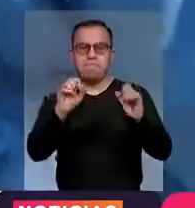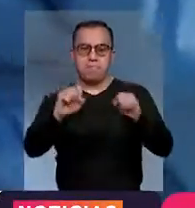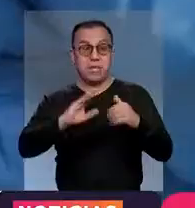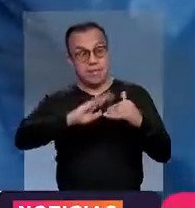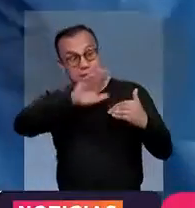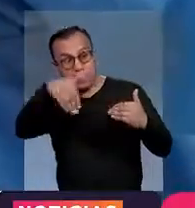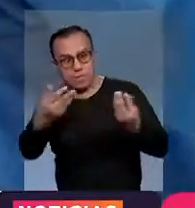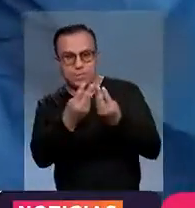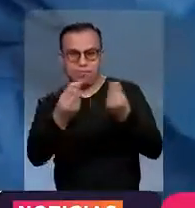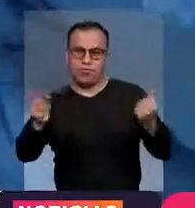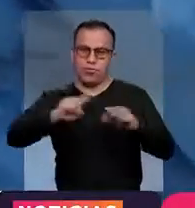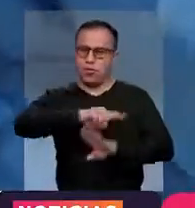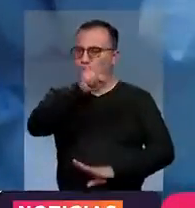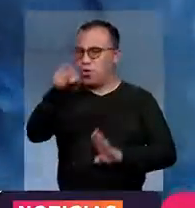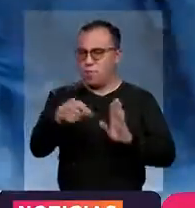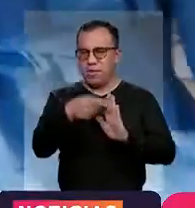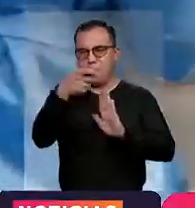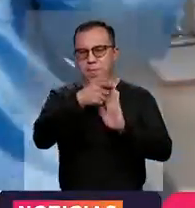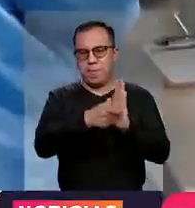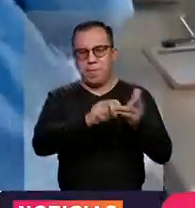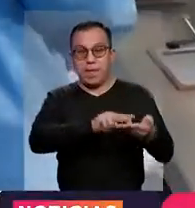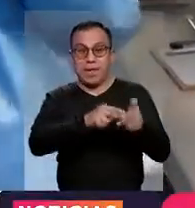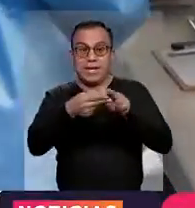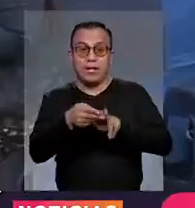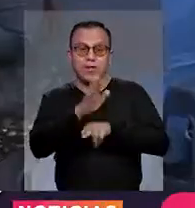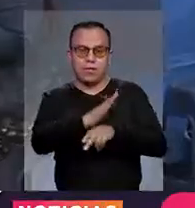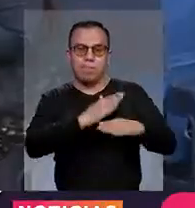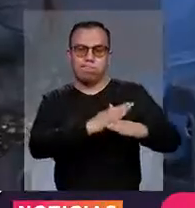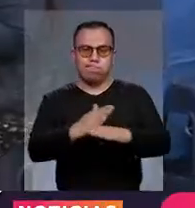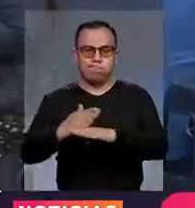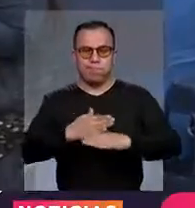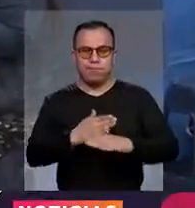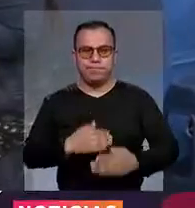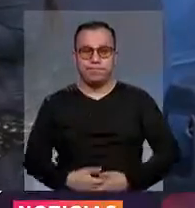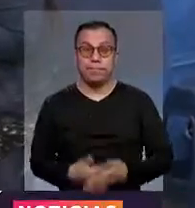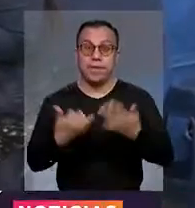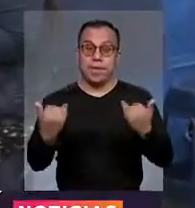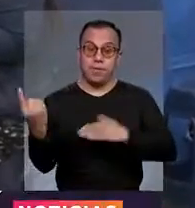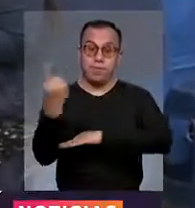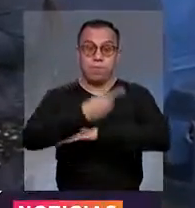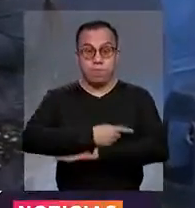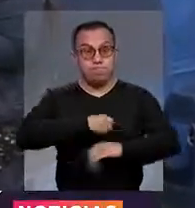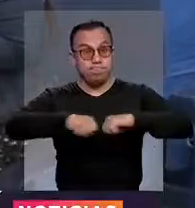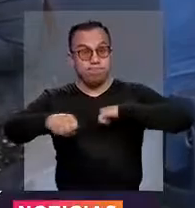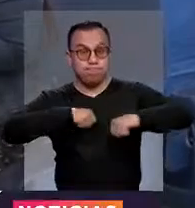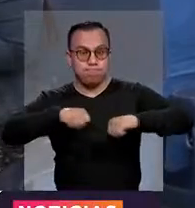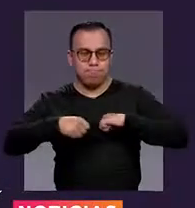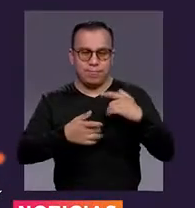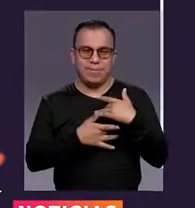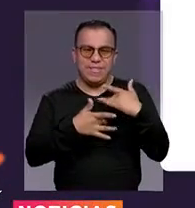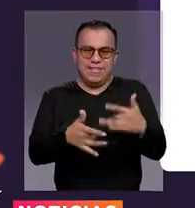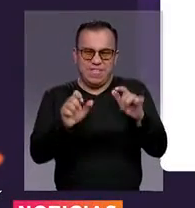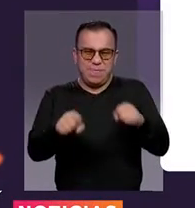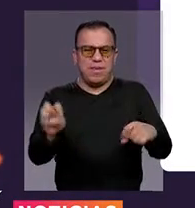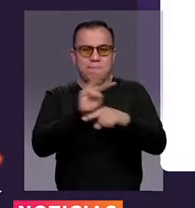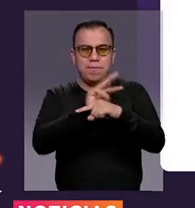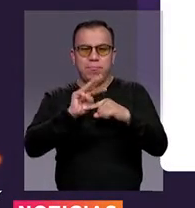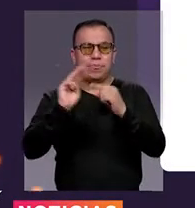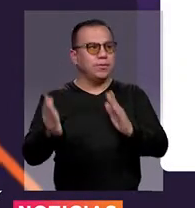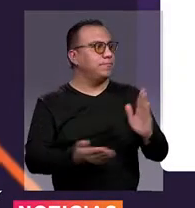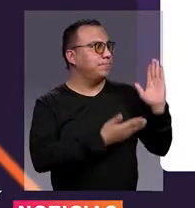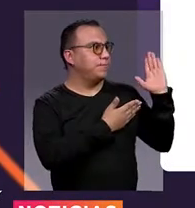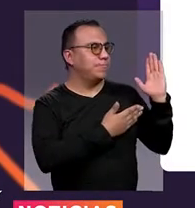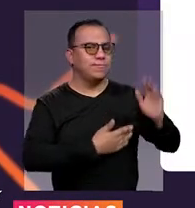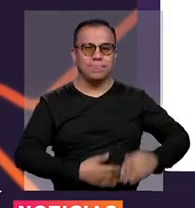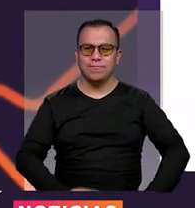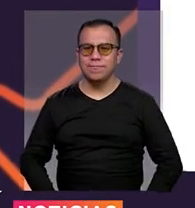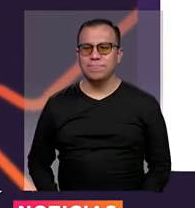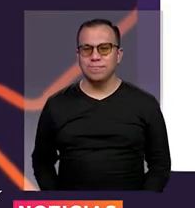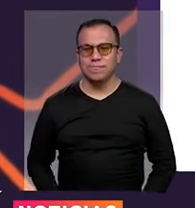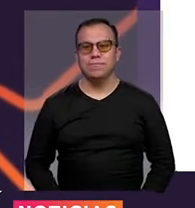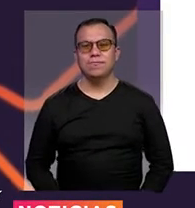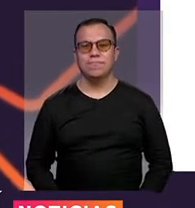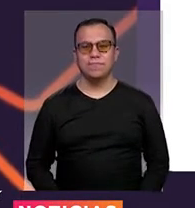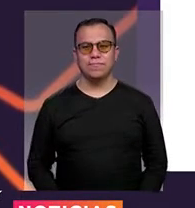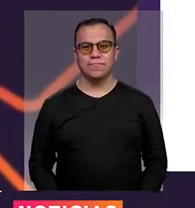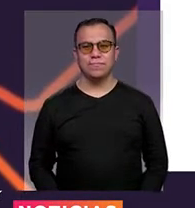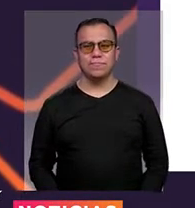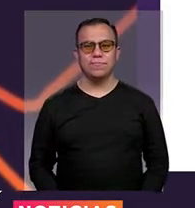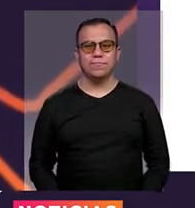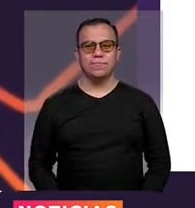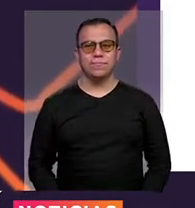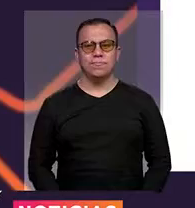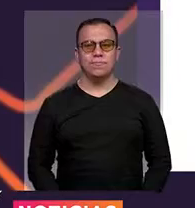SíNTOMAS, DE IGUAL FORMA SI